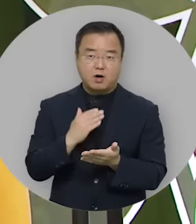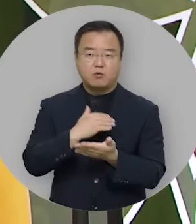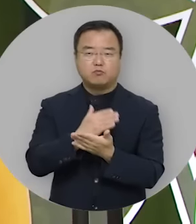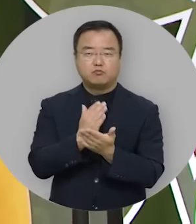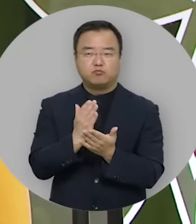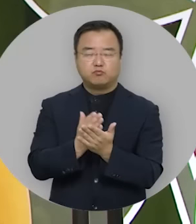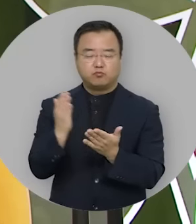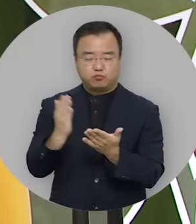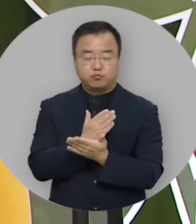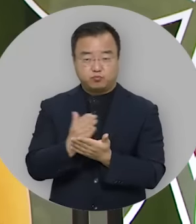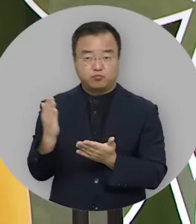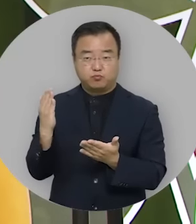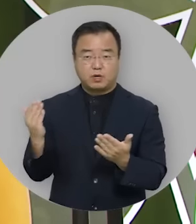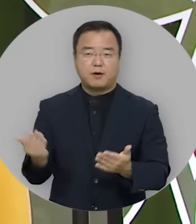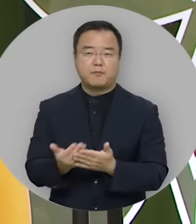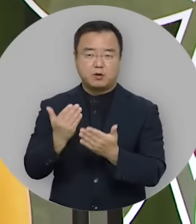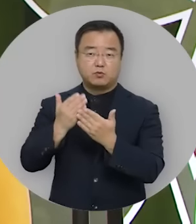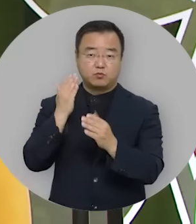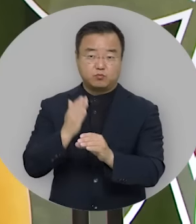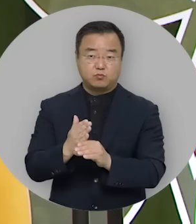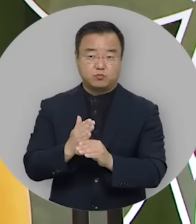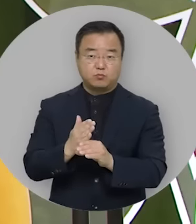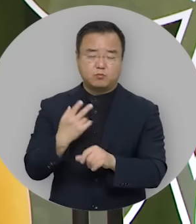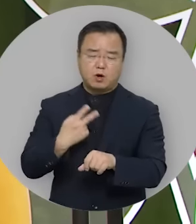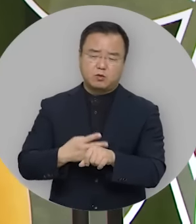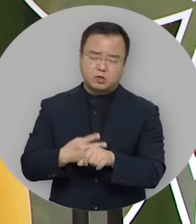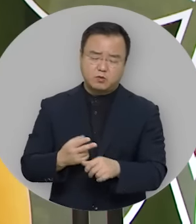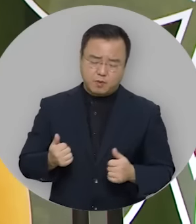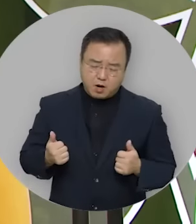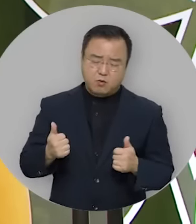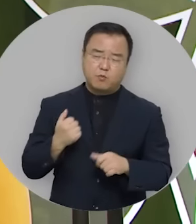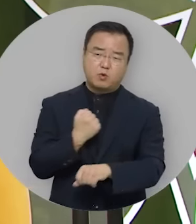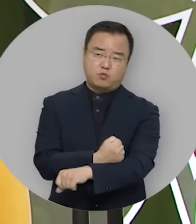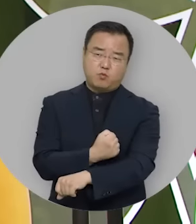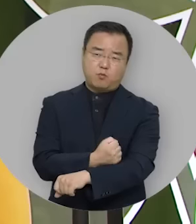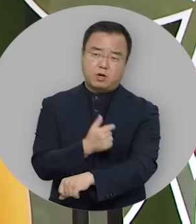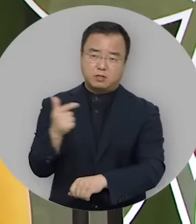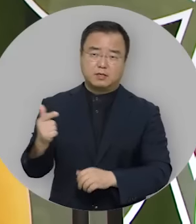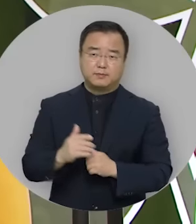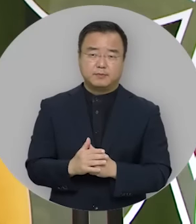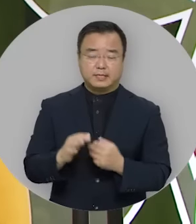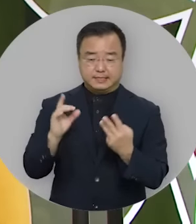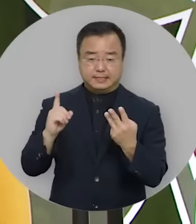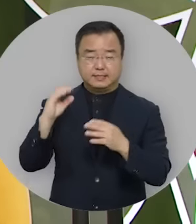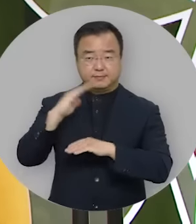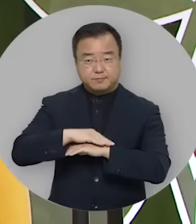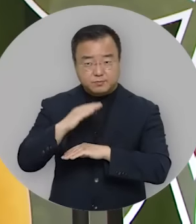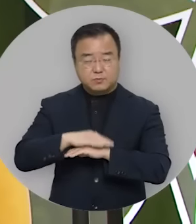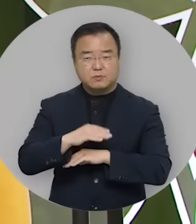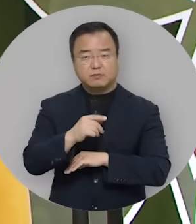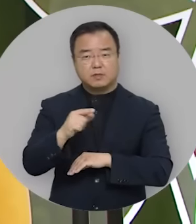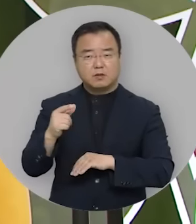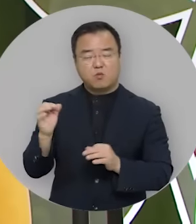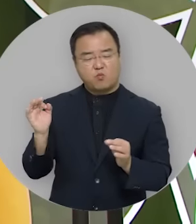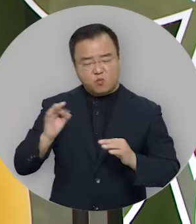분야를 계속 발전시키는 거잖아요. 선생님들이 참 대단하시다는 생각이 듭니다. 3D프린팅도 정말 놀랍고요.